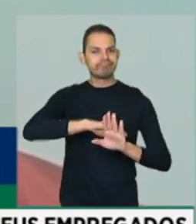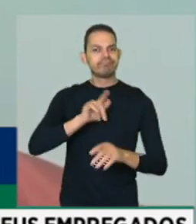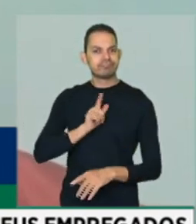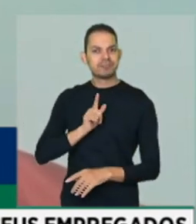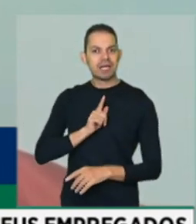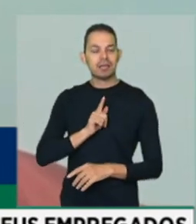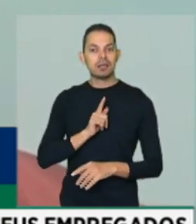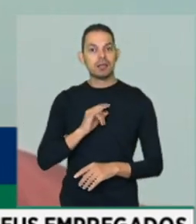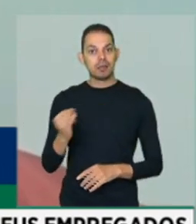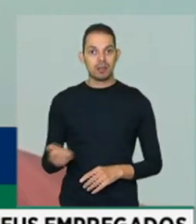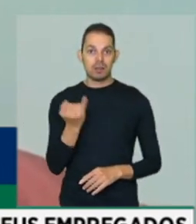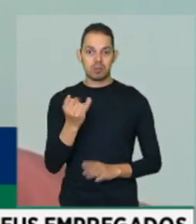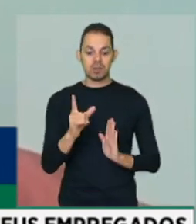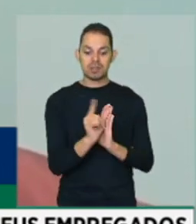DÃO PREGO SEM ESTOPA, NÃO